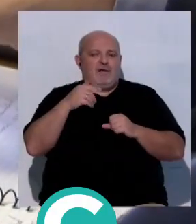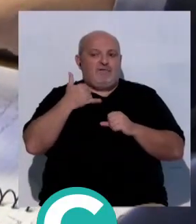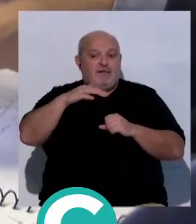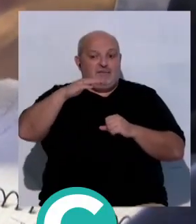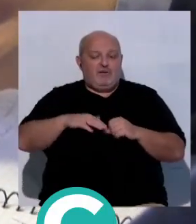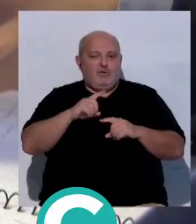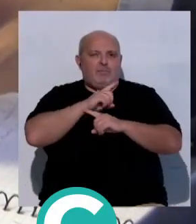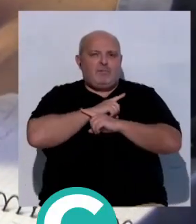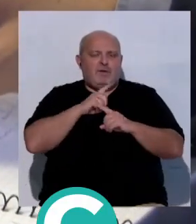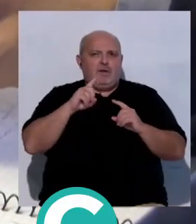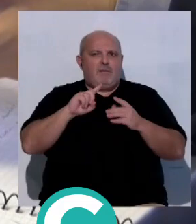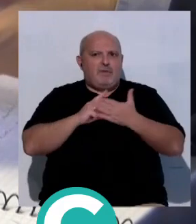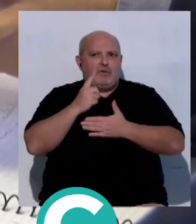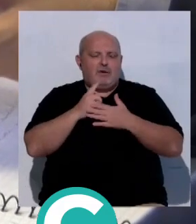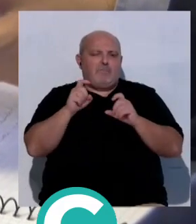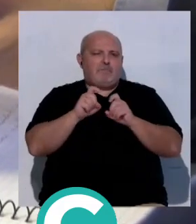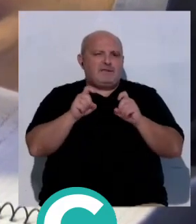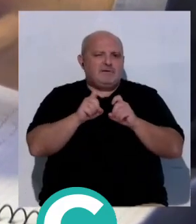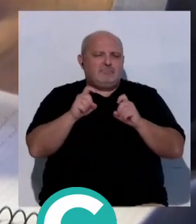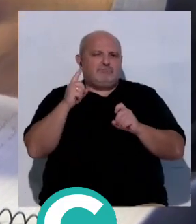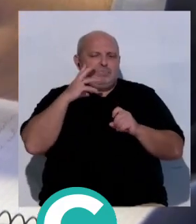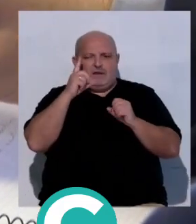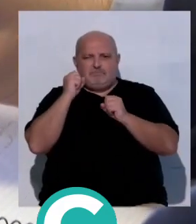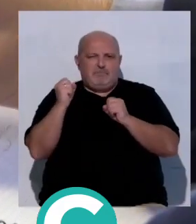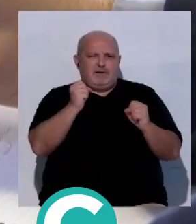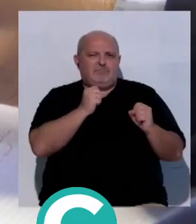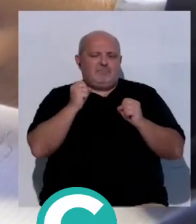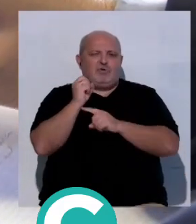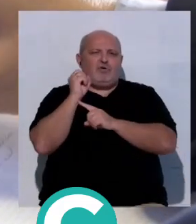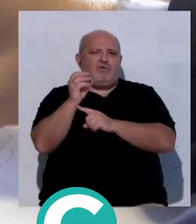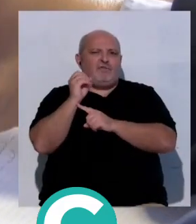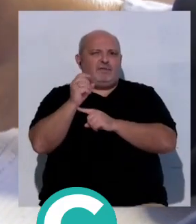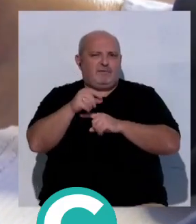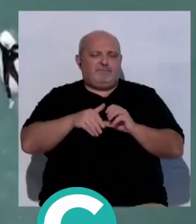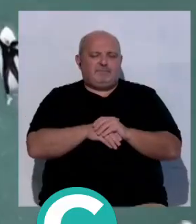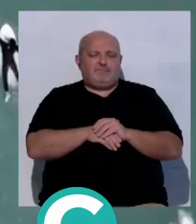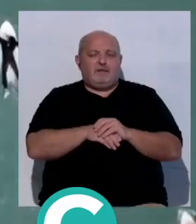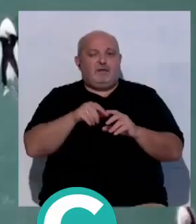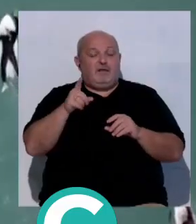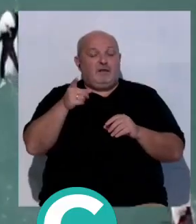a emprendedores empresas instituciones expertos y conferenciantes según ha detallado el delegado